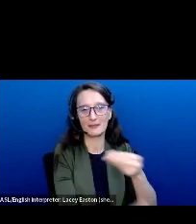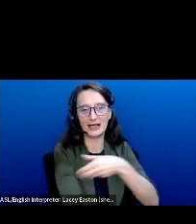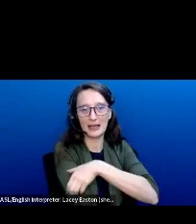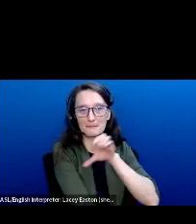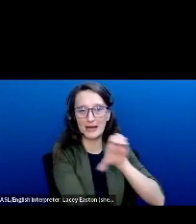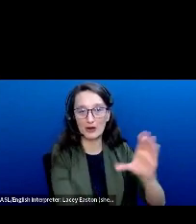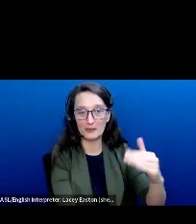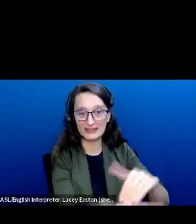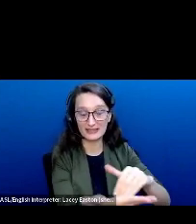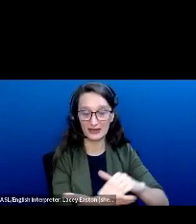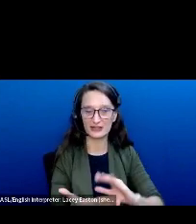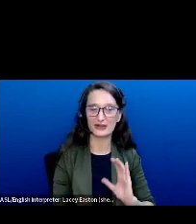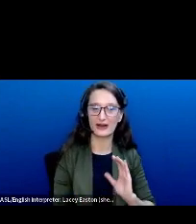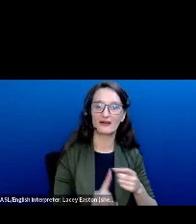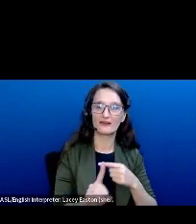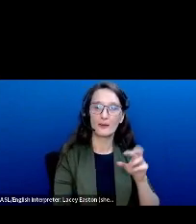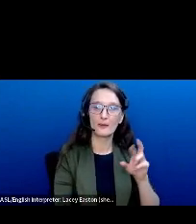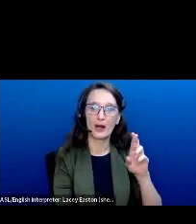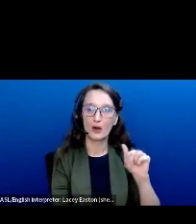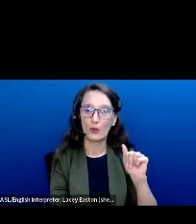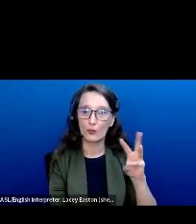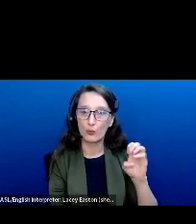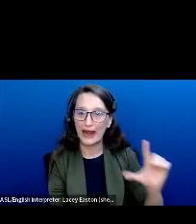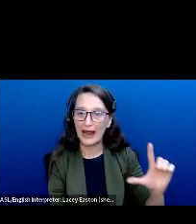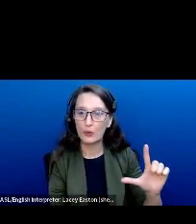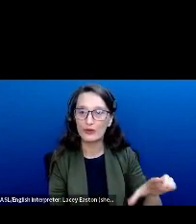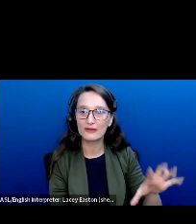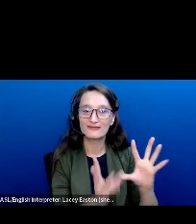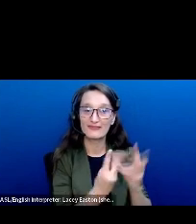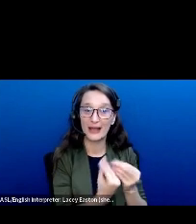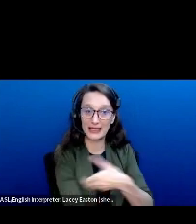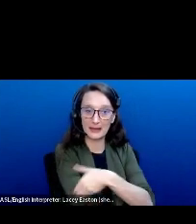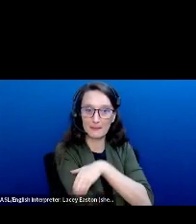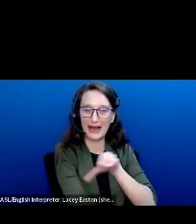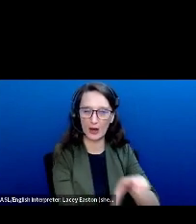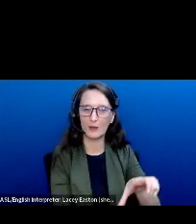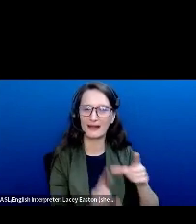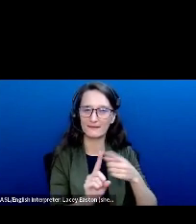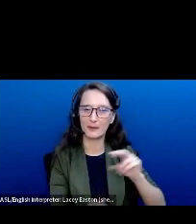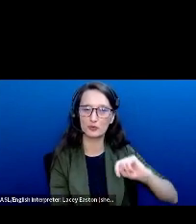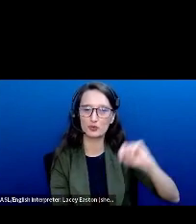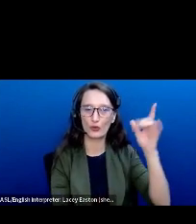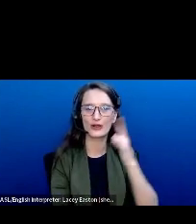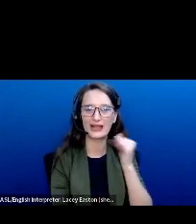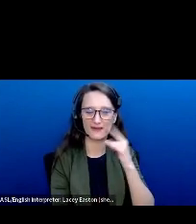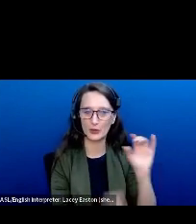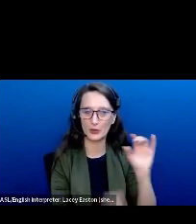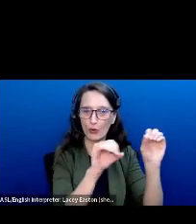de Rowell Family Empowerment of Northern California y nuestros colegas de un